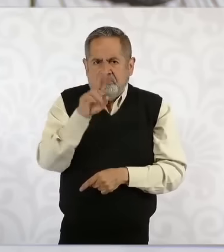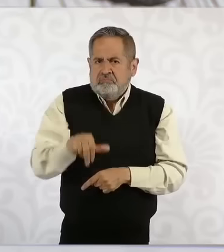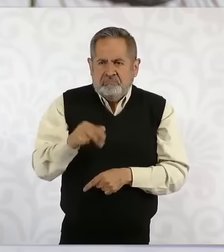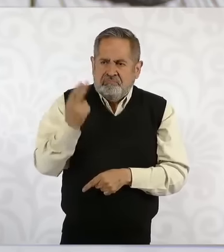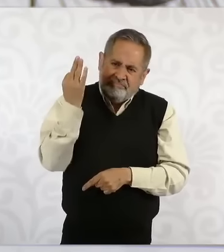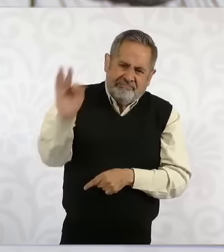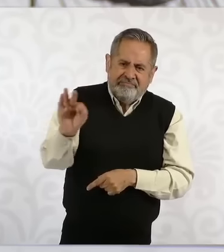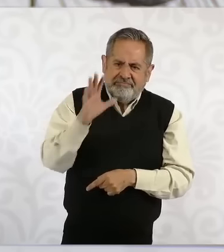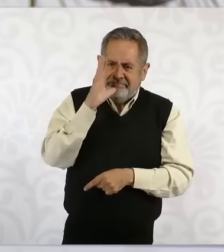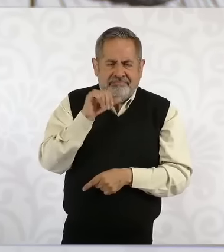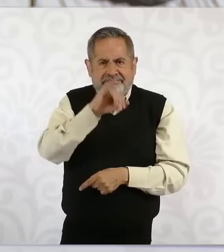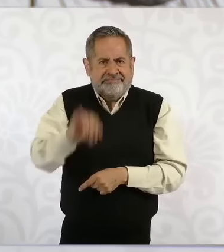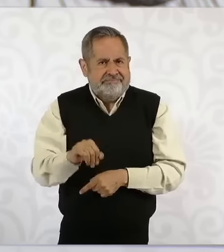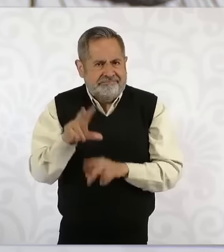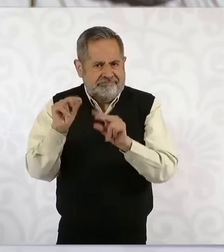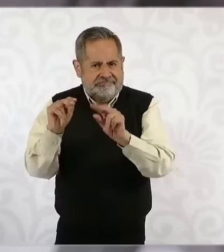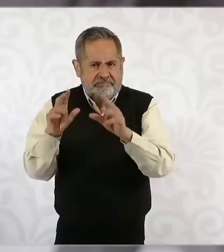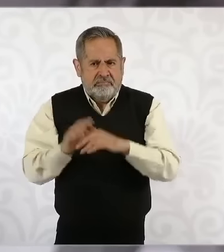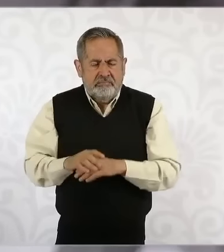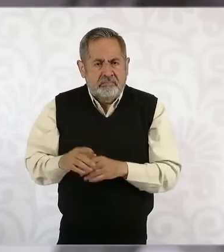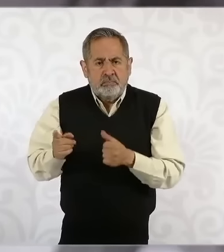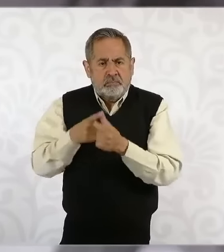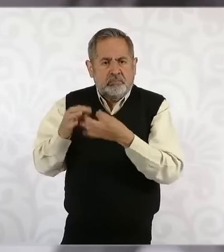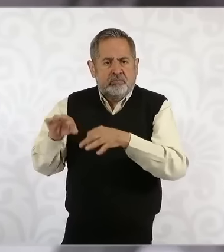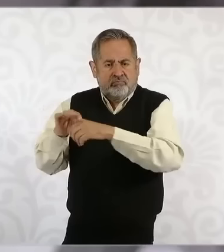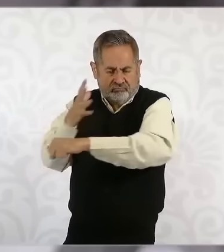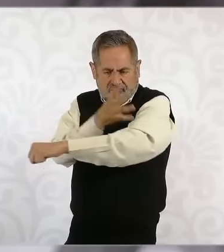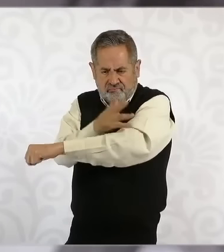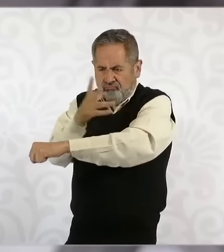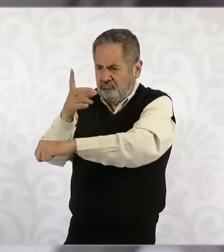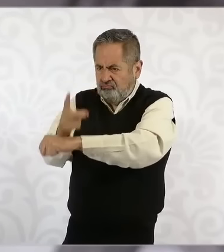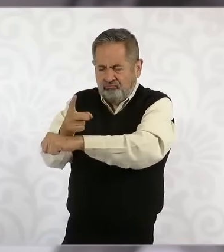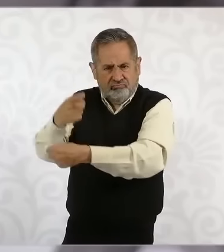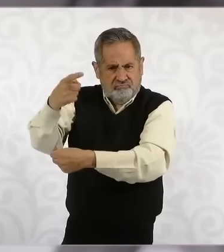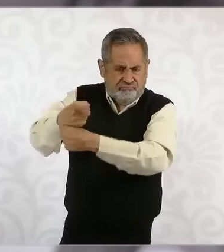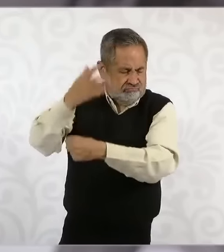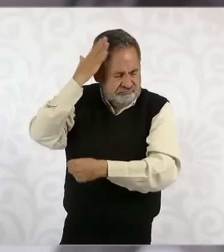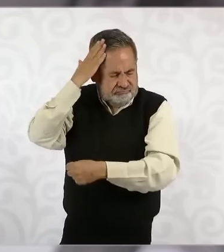nunca. Y la honestidad tiene que ser nuestra bandera y ser honestos